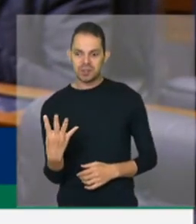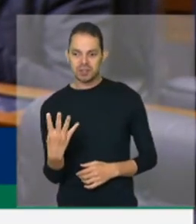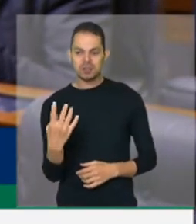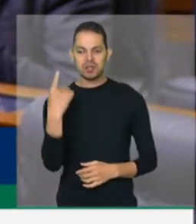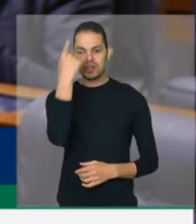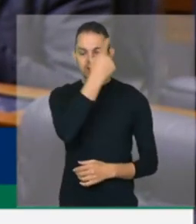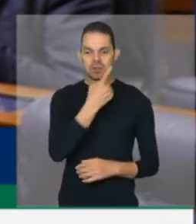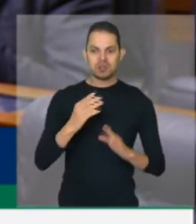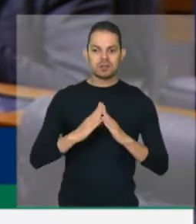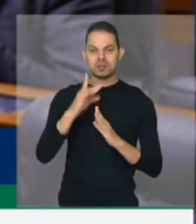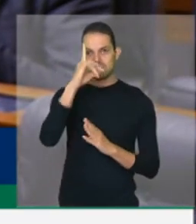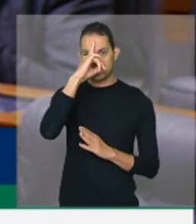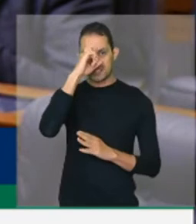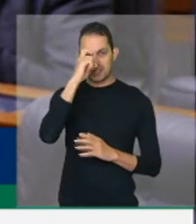HOSPITAIS QUE... NÃO TERÃO ANESTÀSICO E OXIGÊNIO E UM